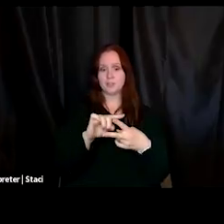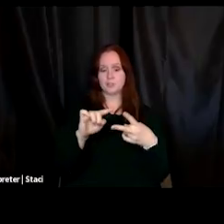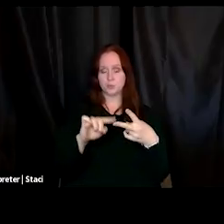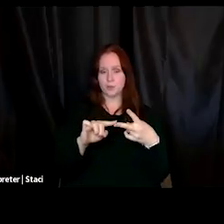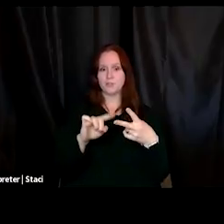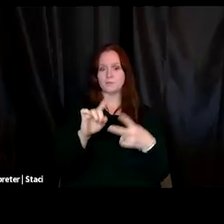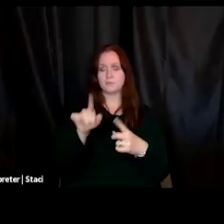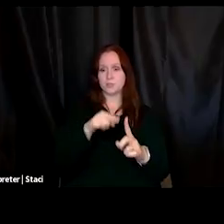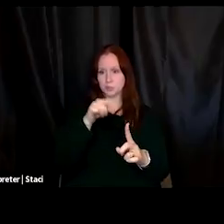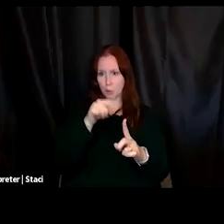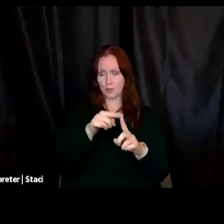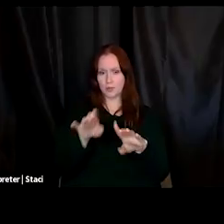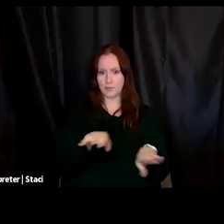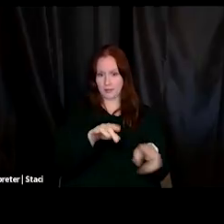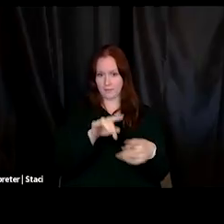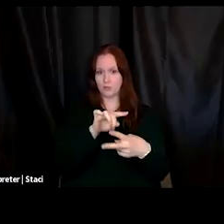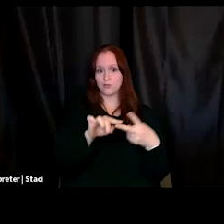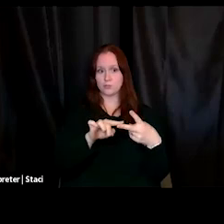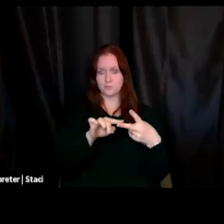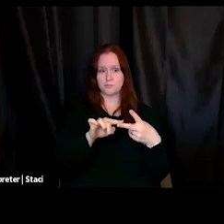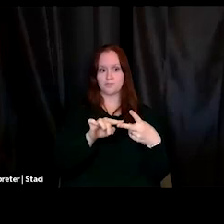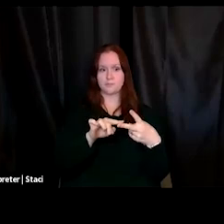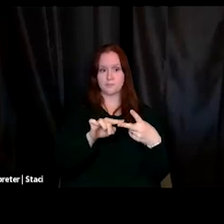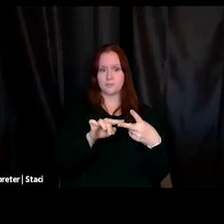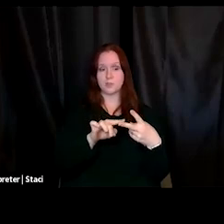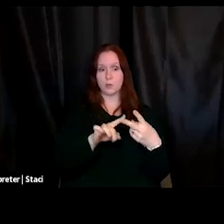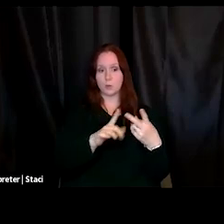a través de la inscripción en PATH, ya que los clientes